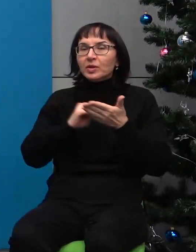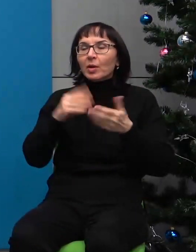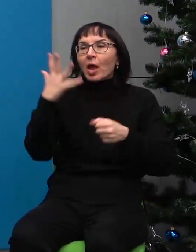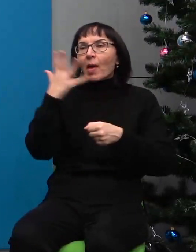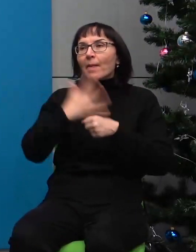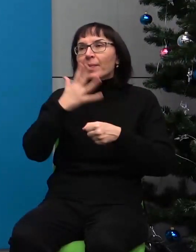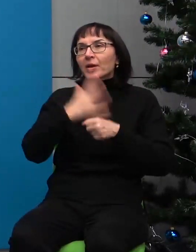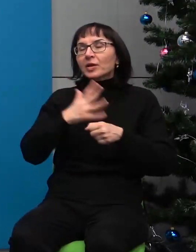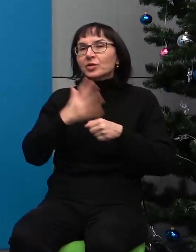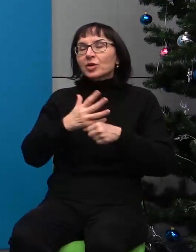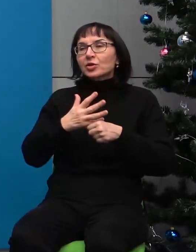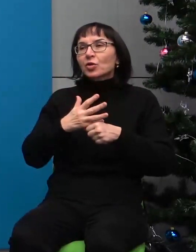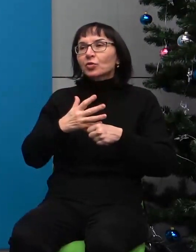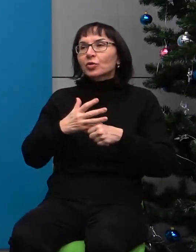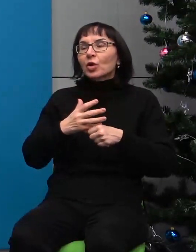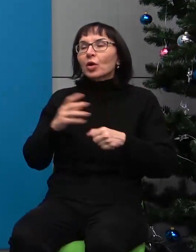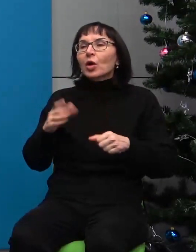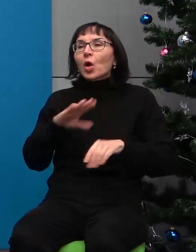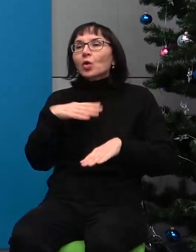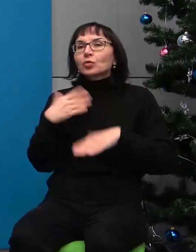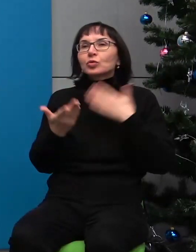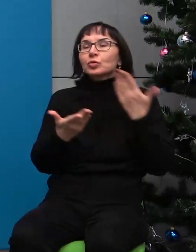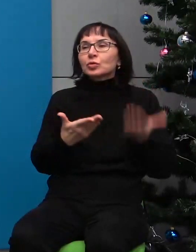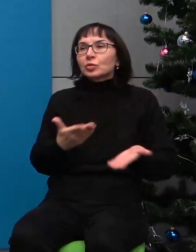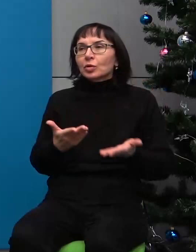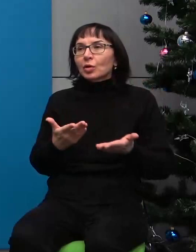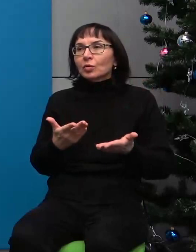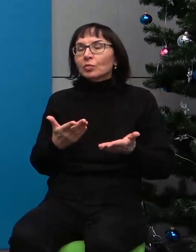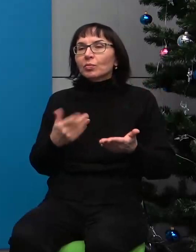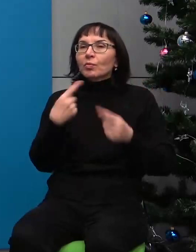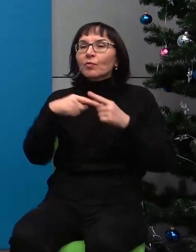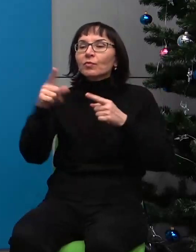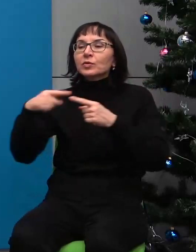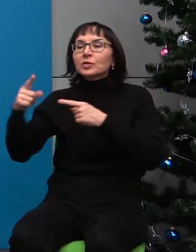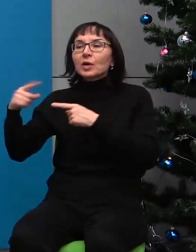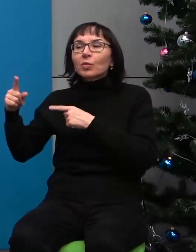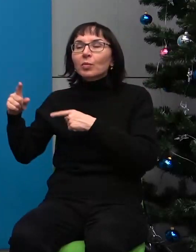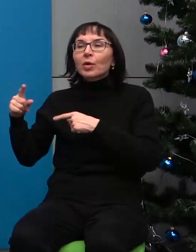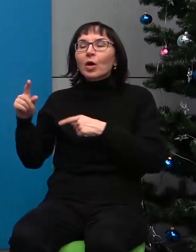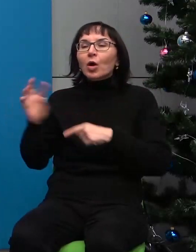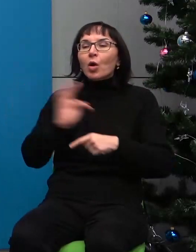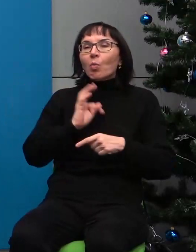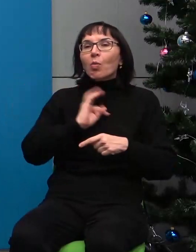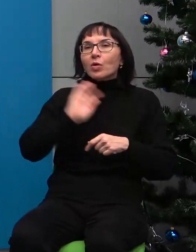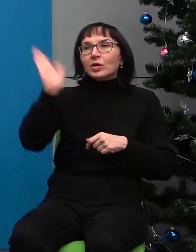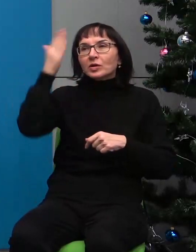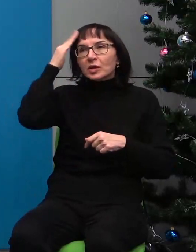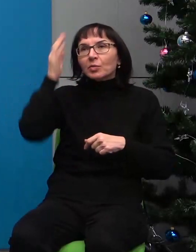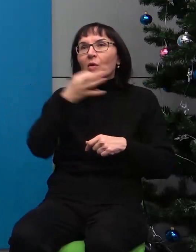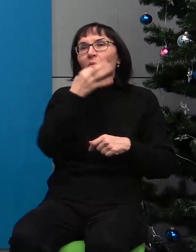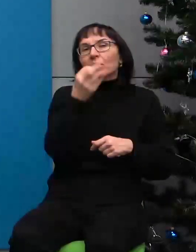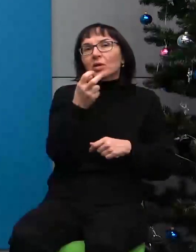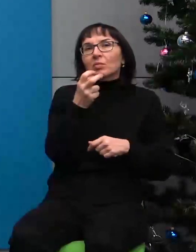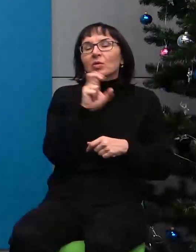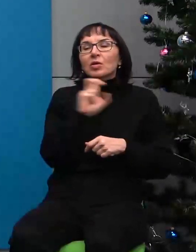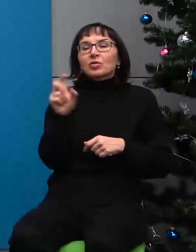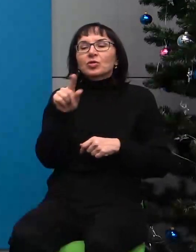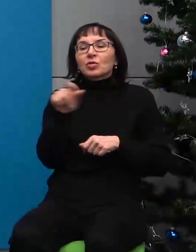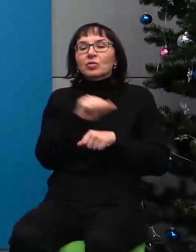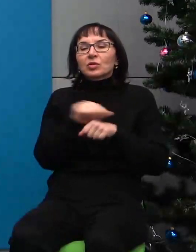wysłałem to do chyba dziesięciorka znajomych i pytałem, słuchaj, czy to jest książka? W sensie, że jak to czytasz, to mówisz,